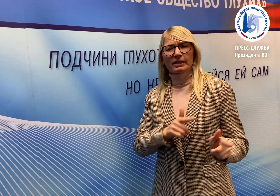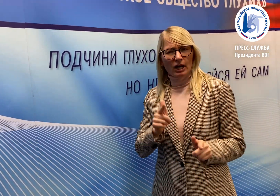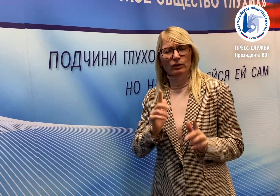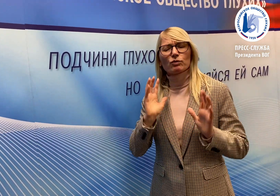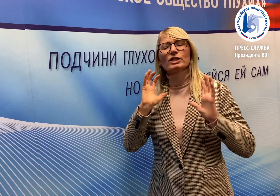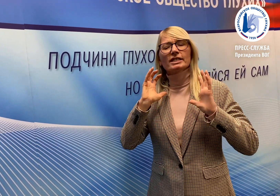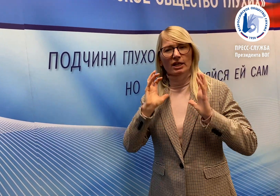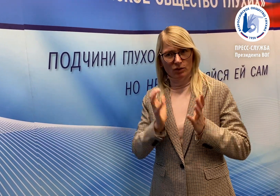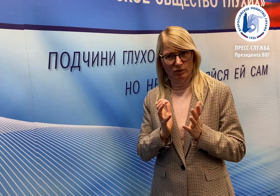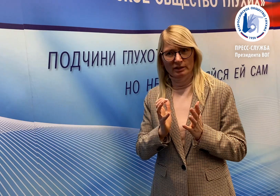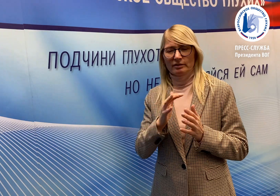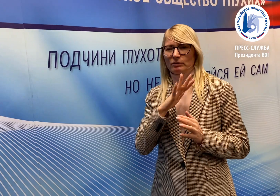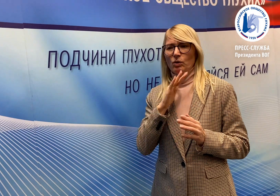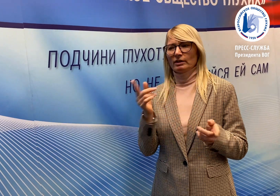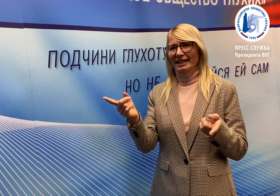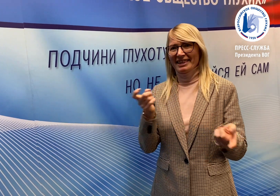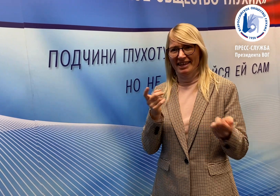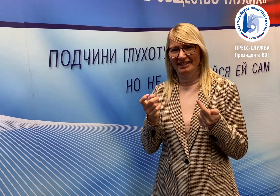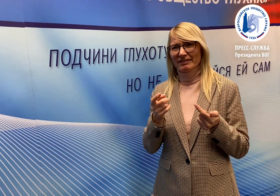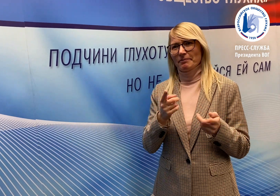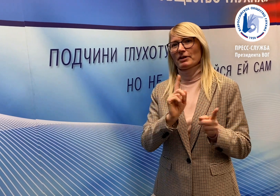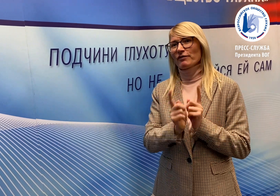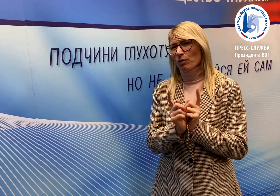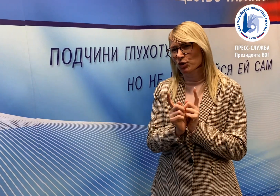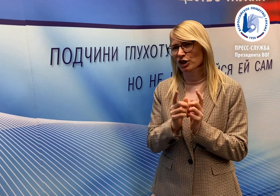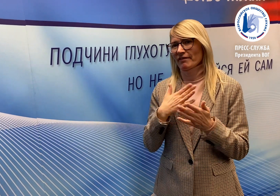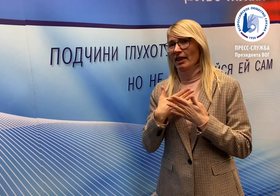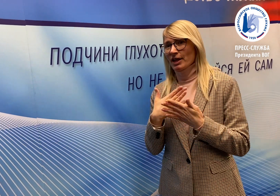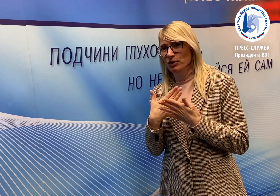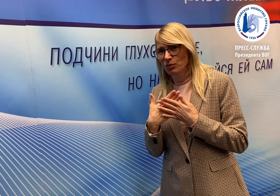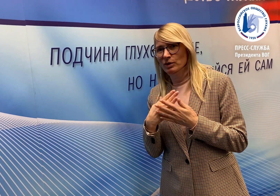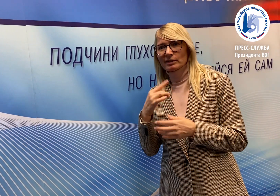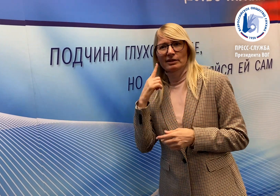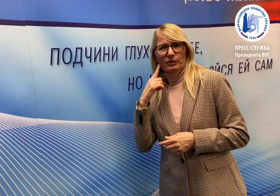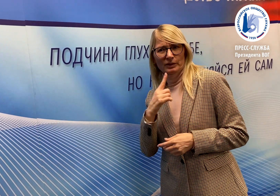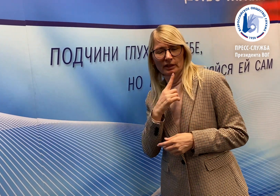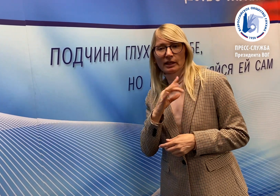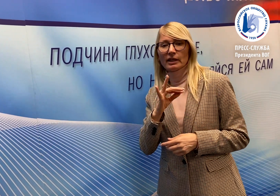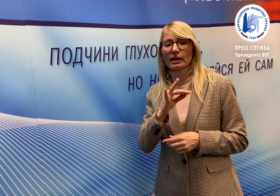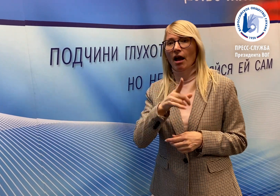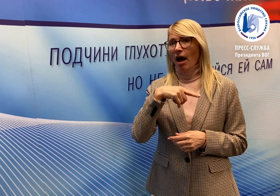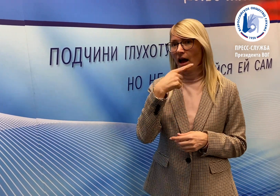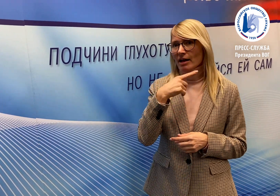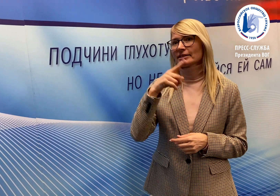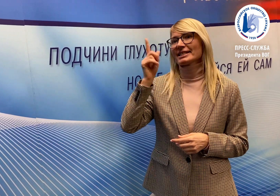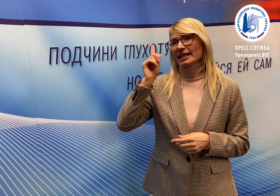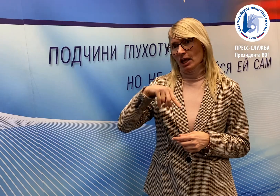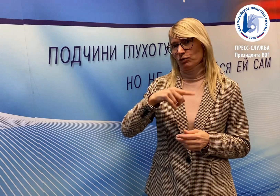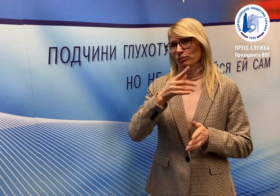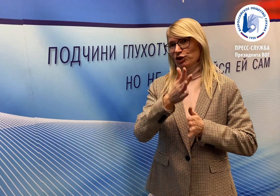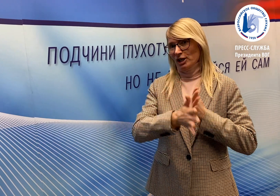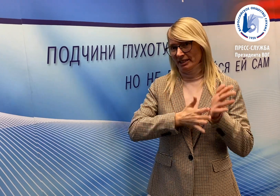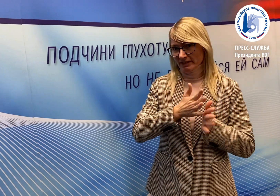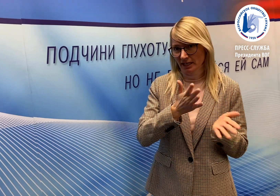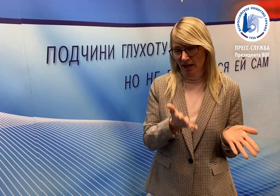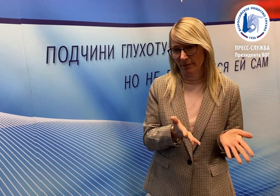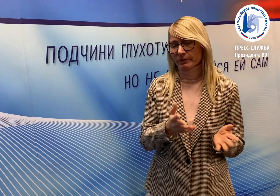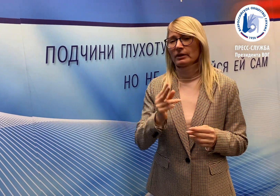Подготовка к Чемпионату серьезная, много задействовано ресурсов: и переводчиков, и волонтеров, как глухих, так и слышащих со знанием жестового языка.